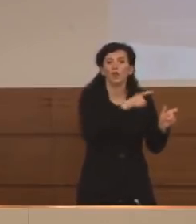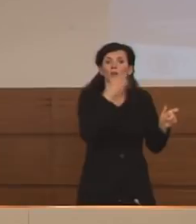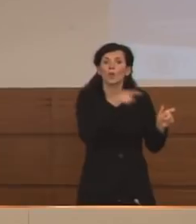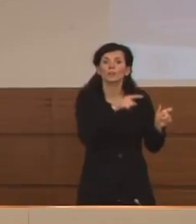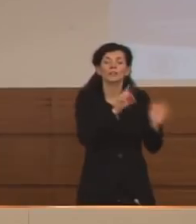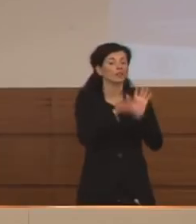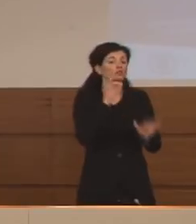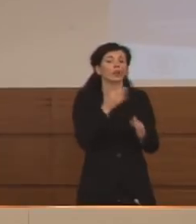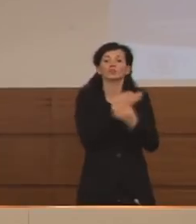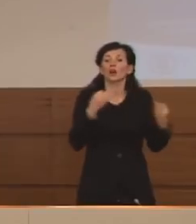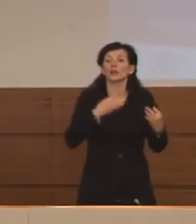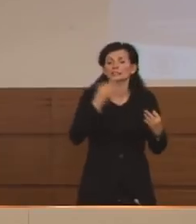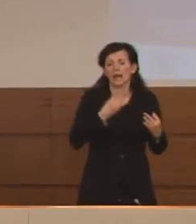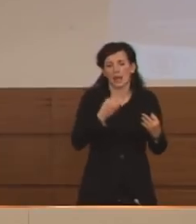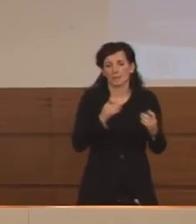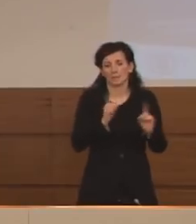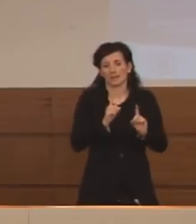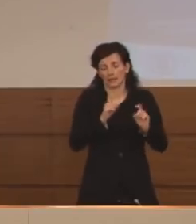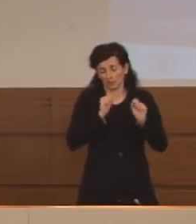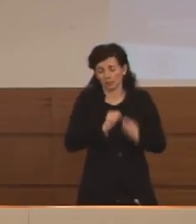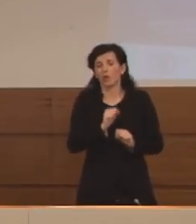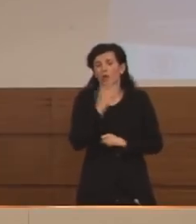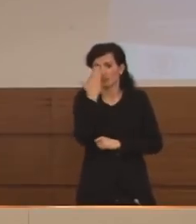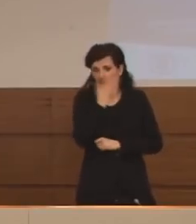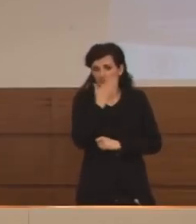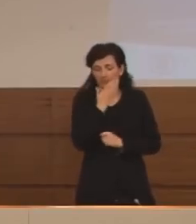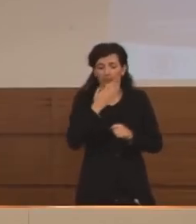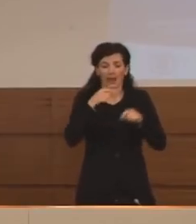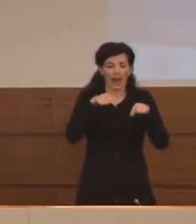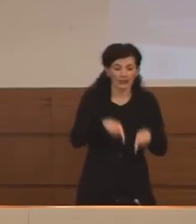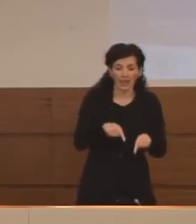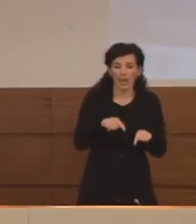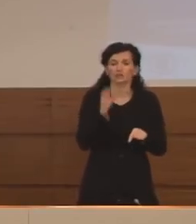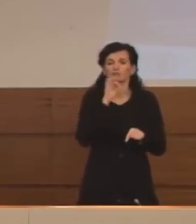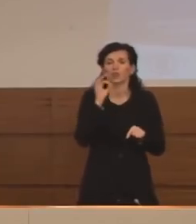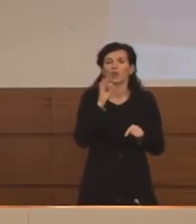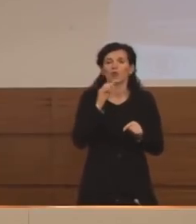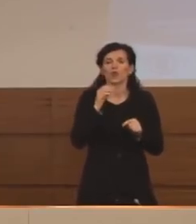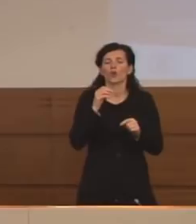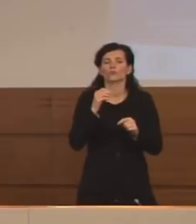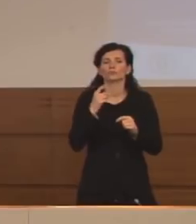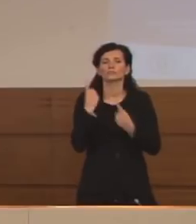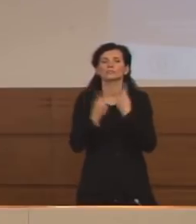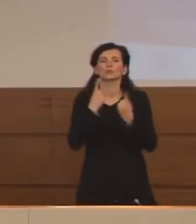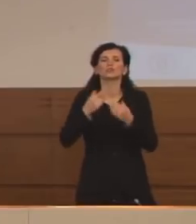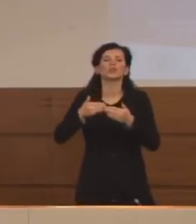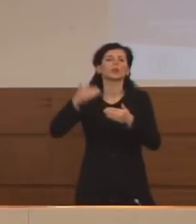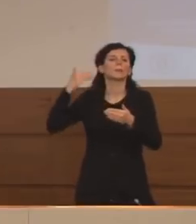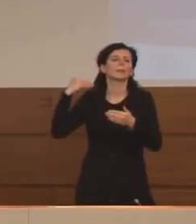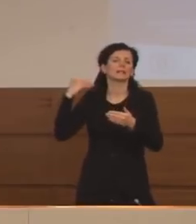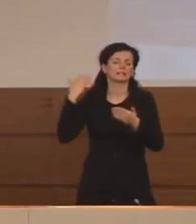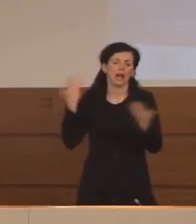Sia in questa circostanza che in passato. Però, voglio dire, queste sono opinioni personali.